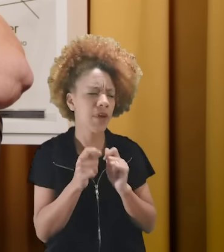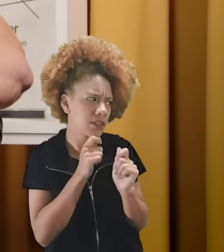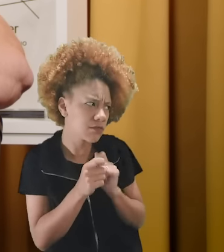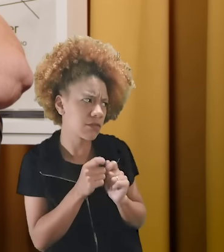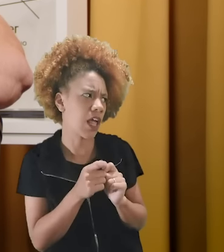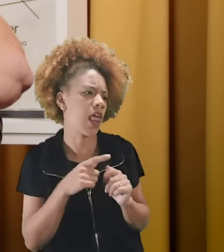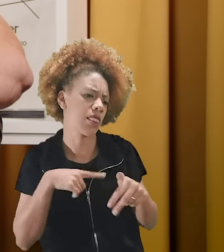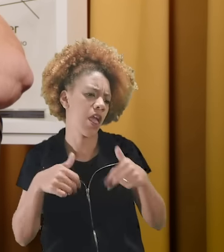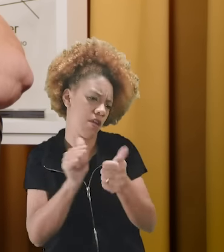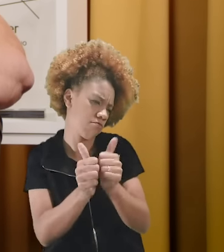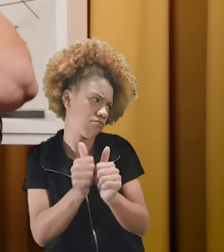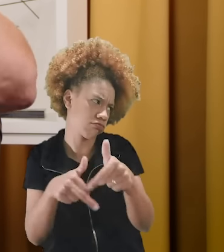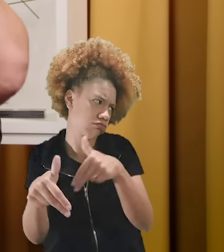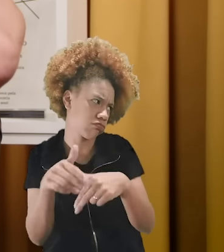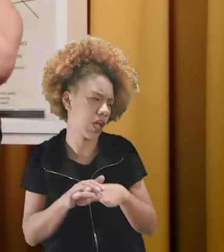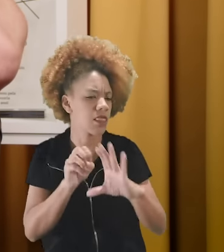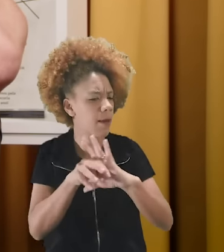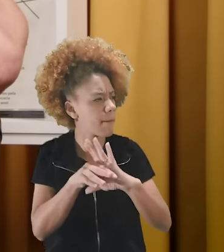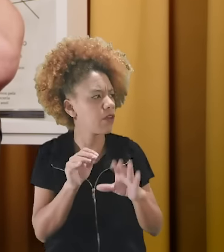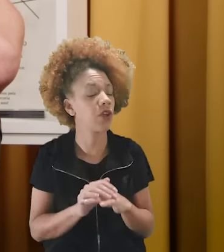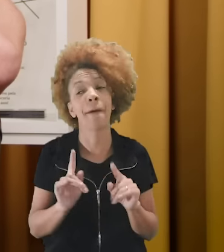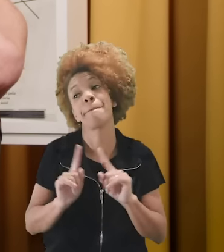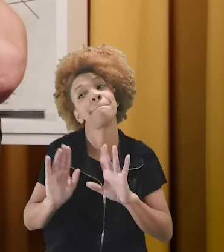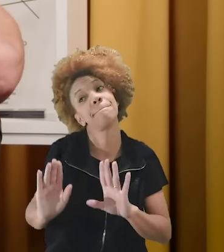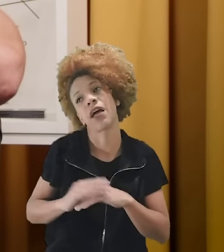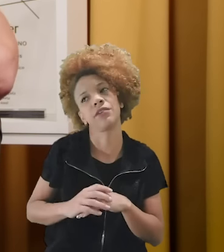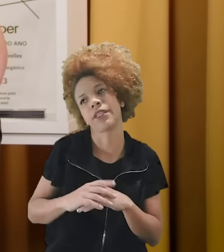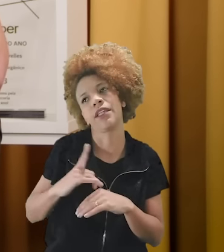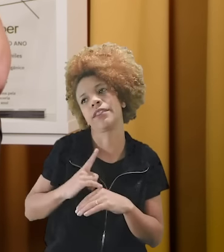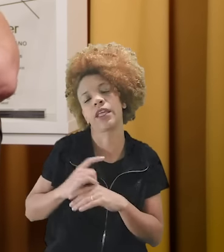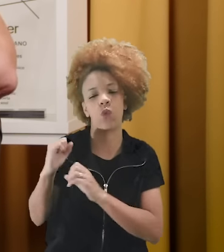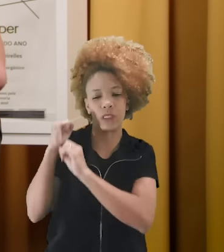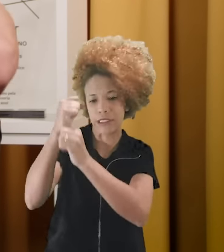na entrevista que ele bate a peladinha lá na época da Globo ele bate jog ele pula salto com vara você